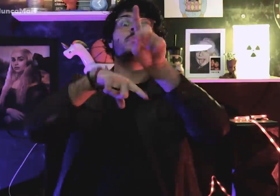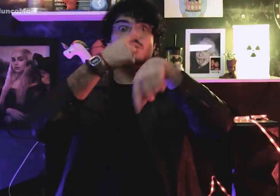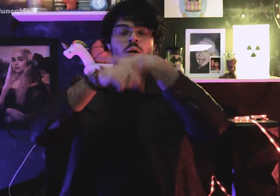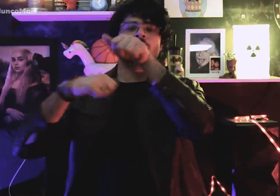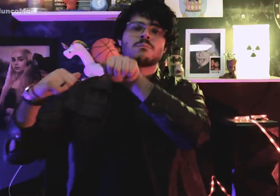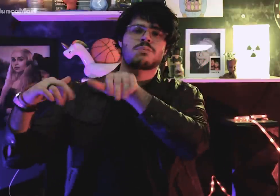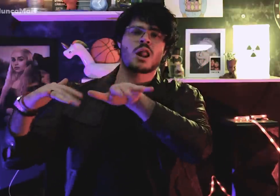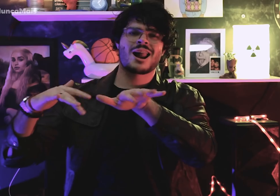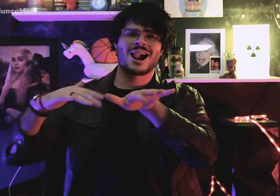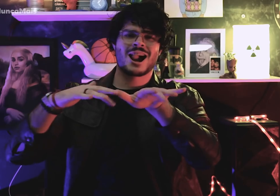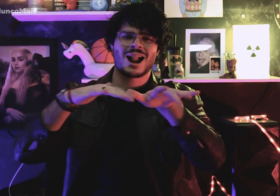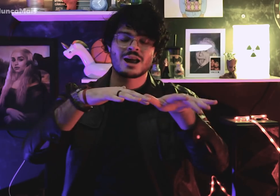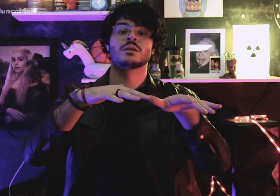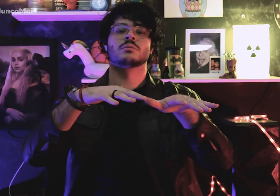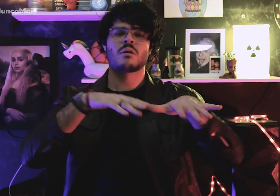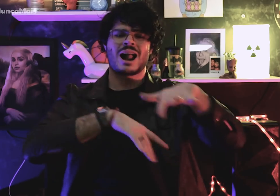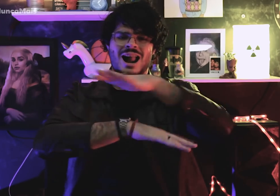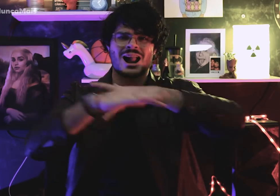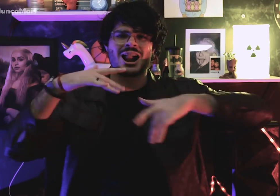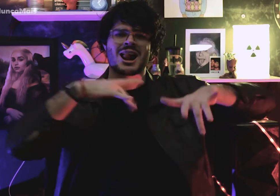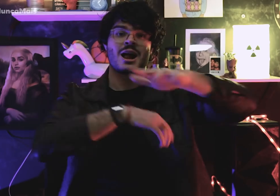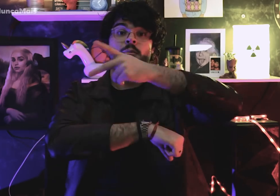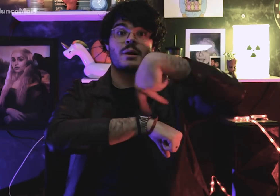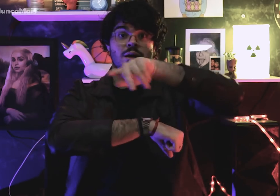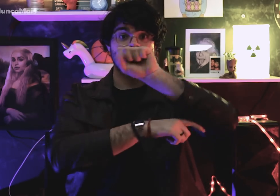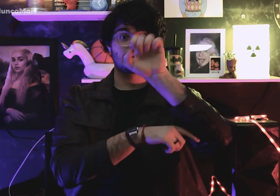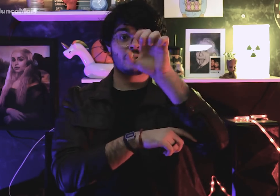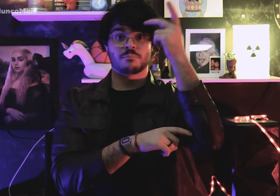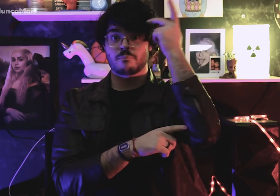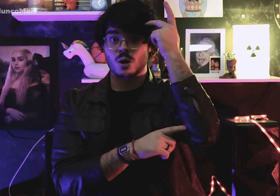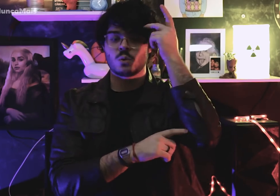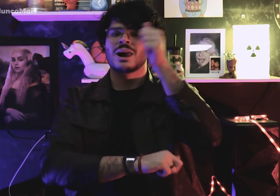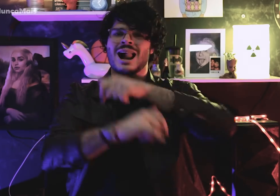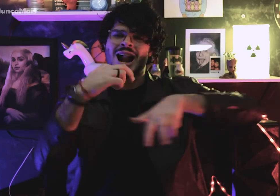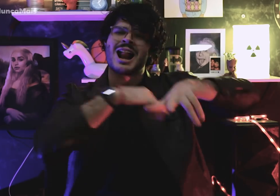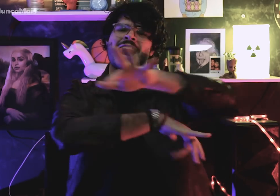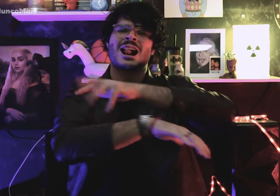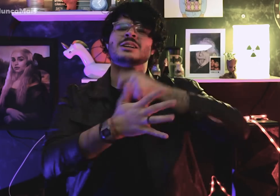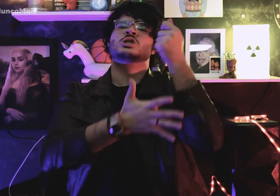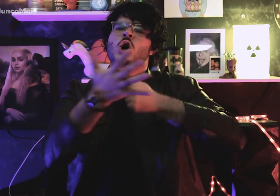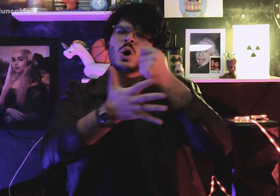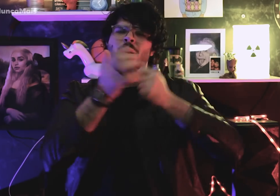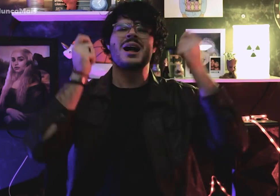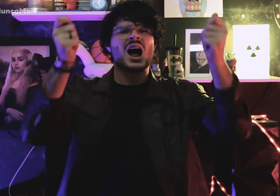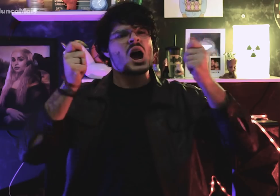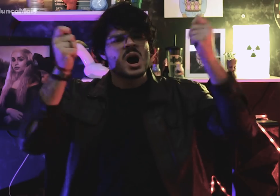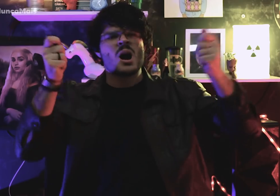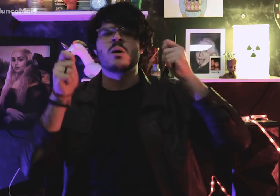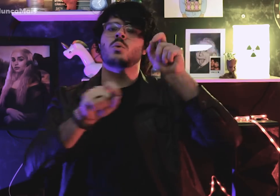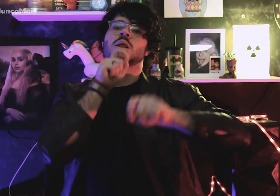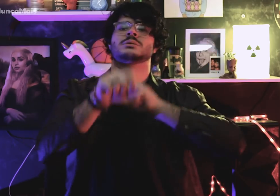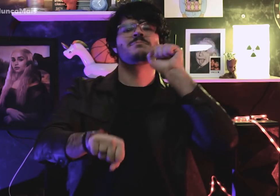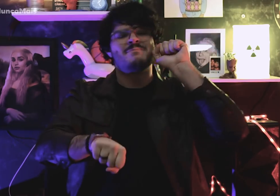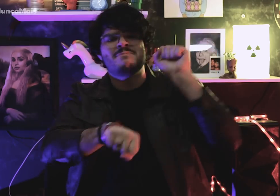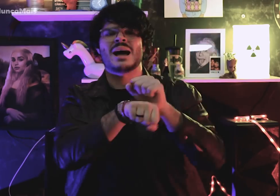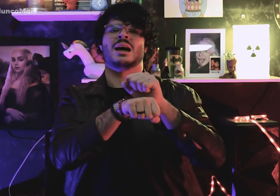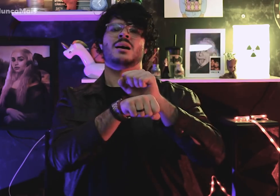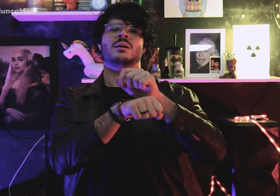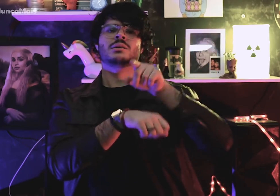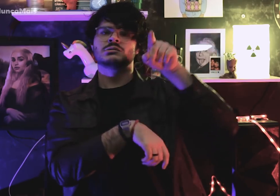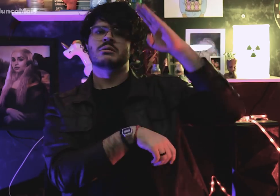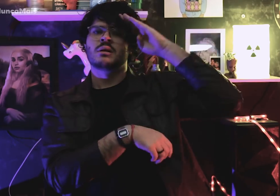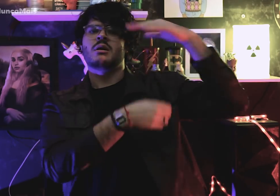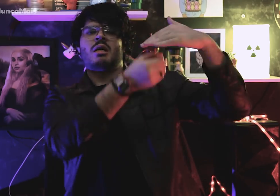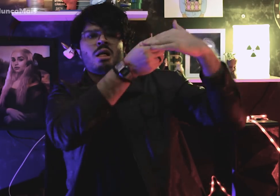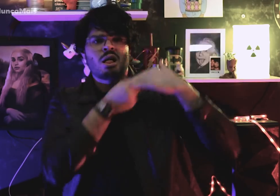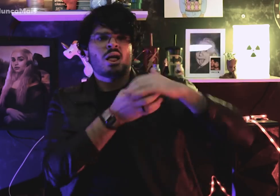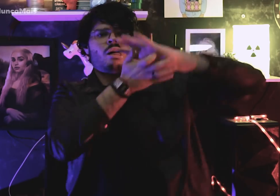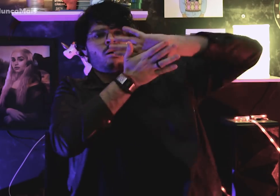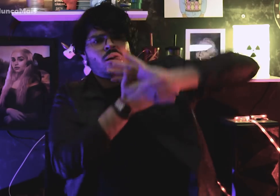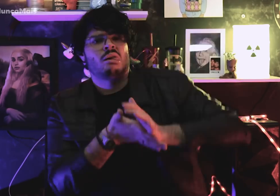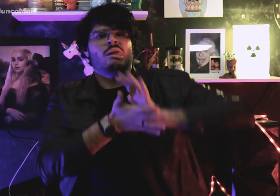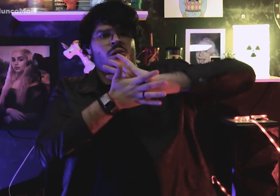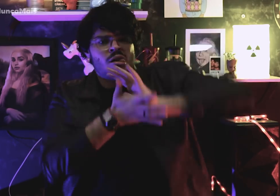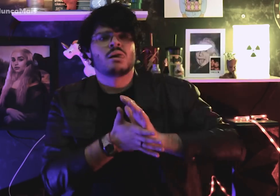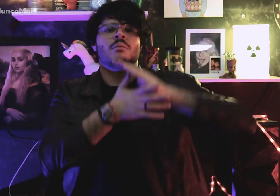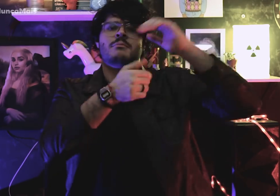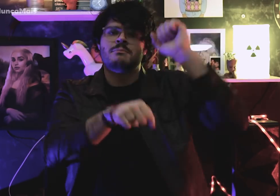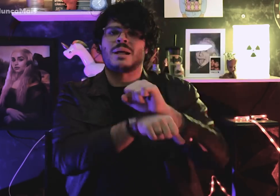se manifestando contra repressão militar na Praça da Sé, São Paulo.